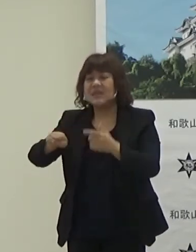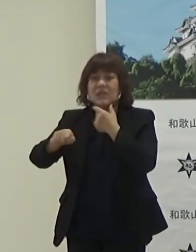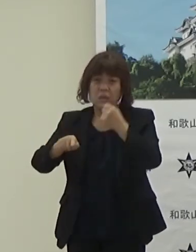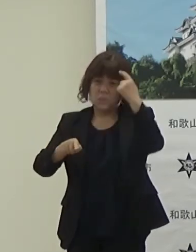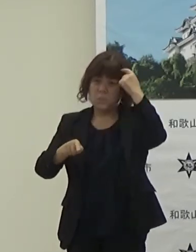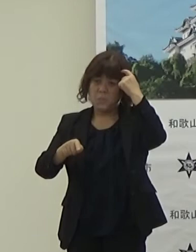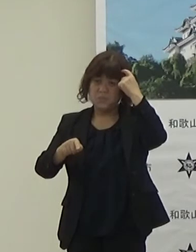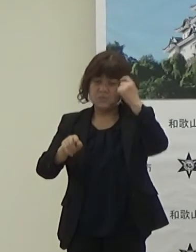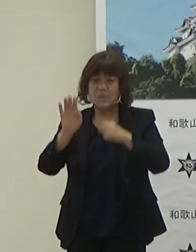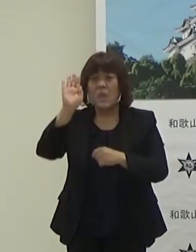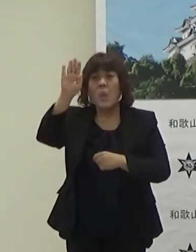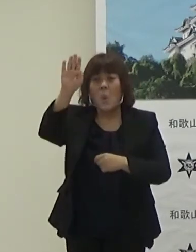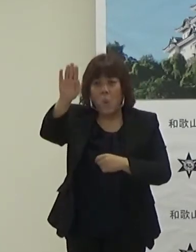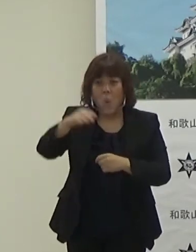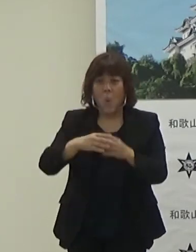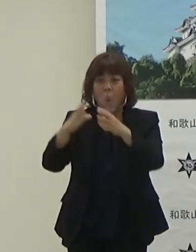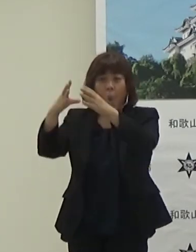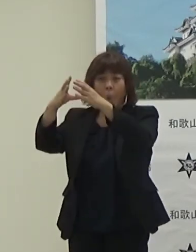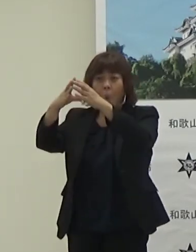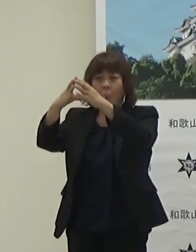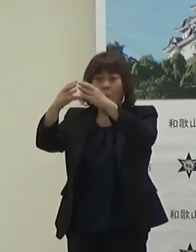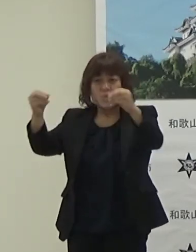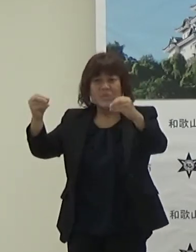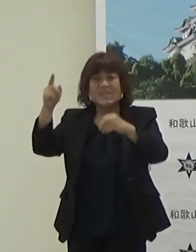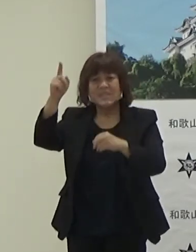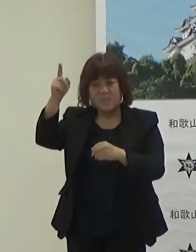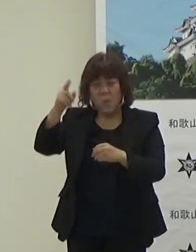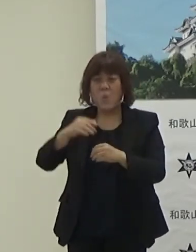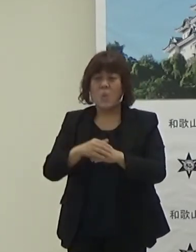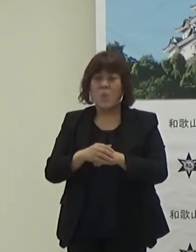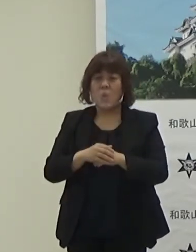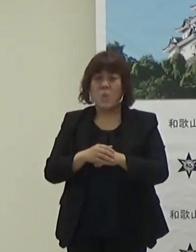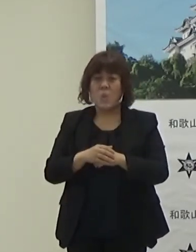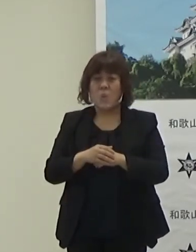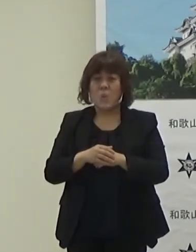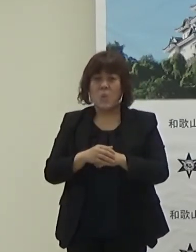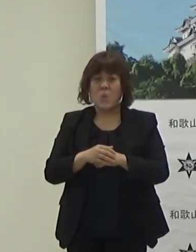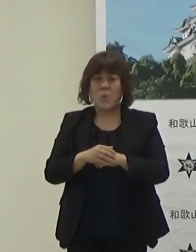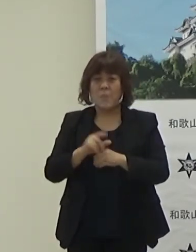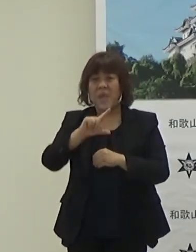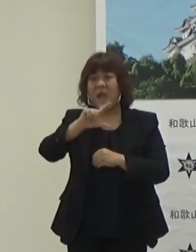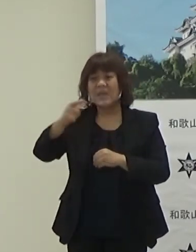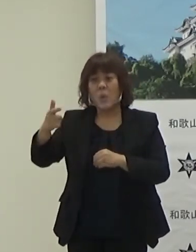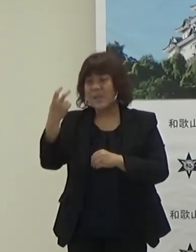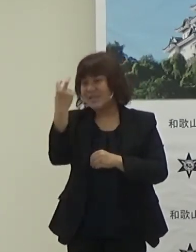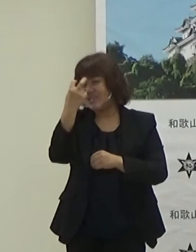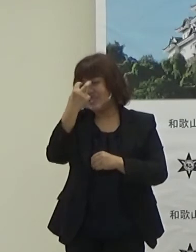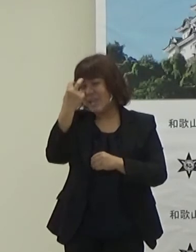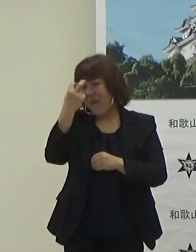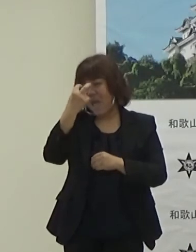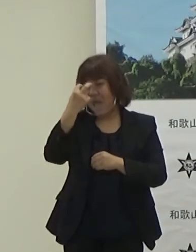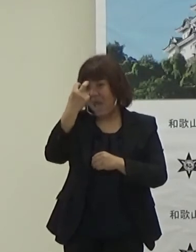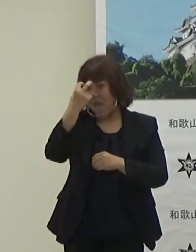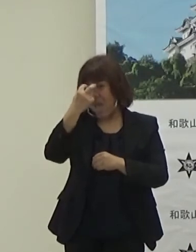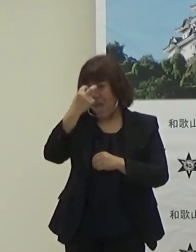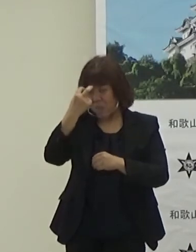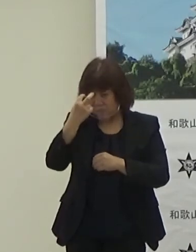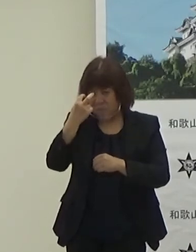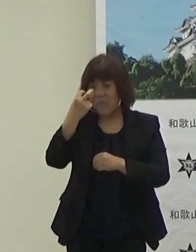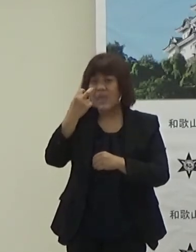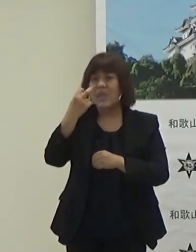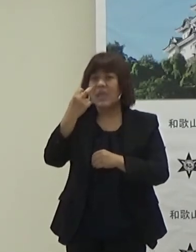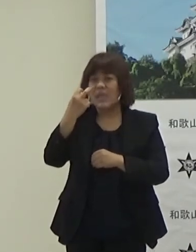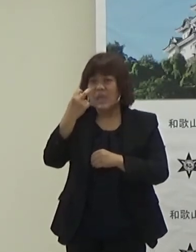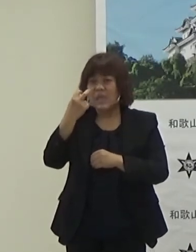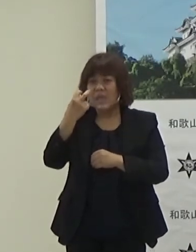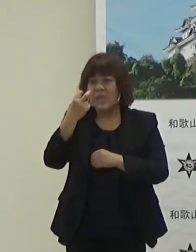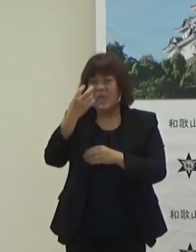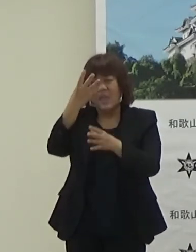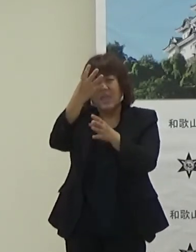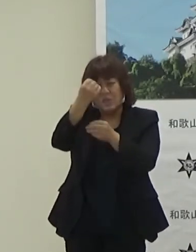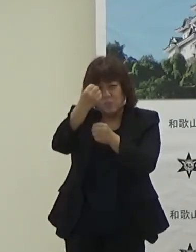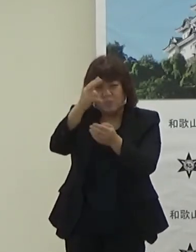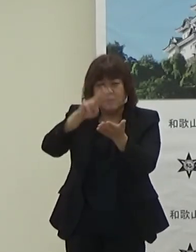今後国の方のいろんな審査を経て 時期がまだ確定はしてなくて